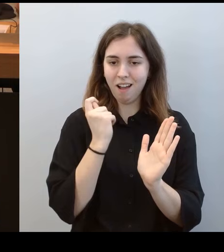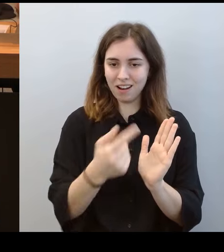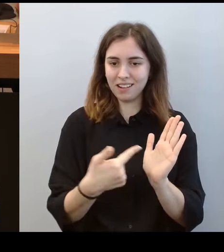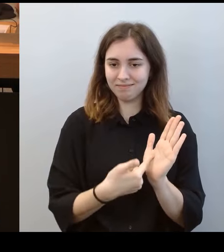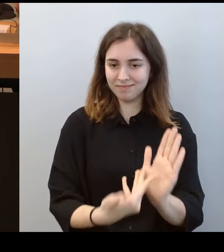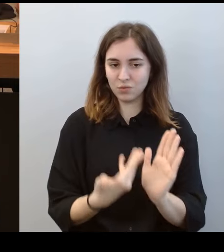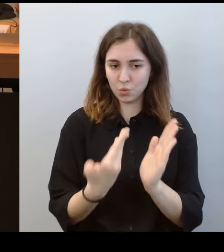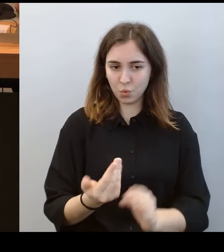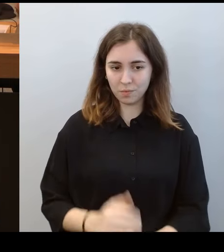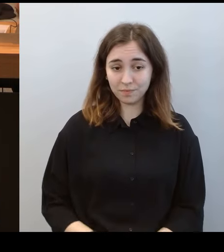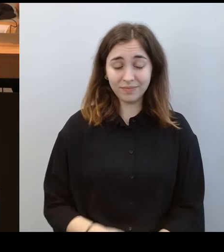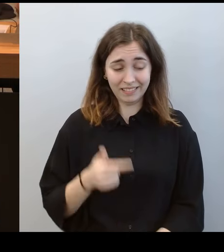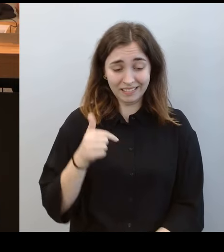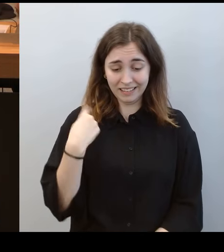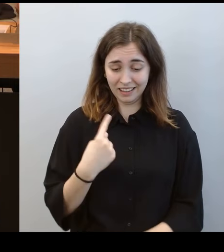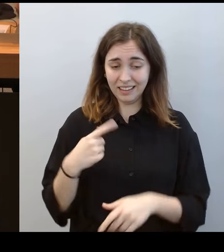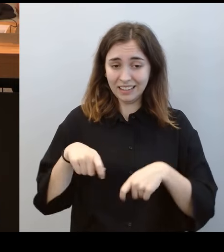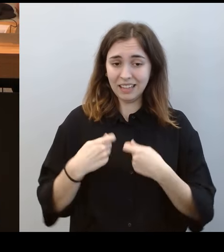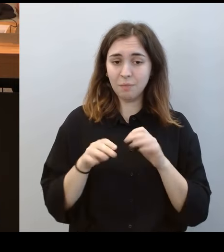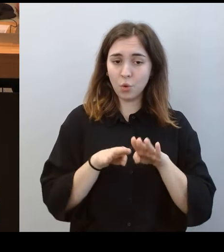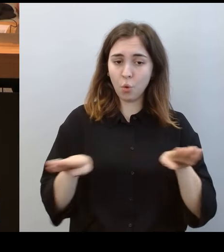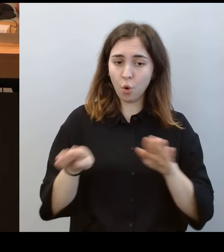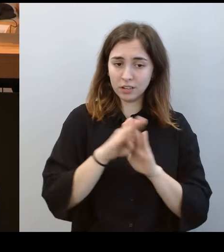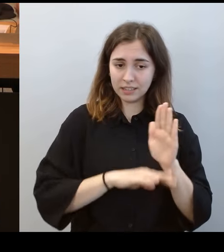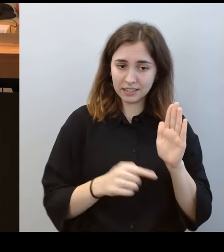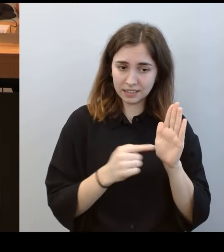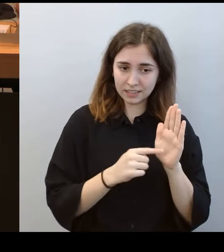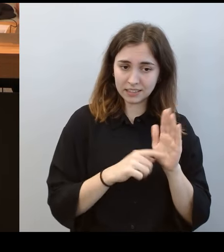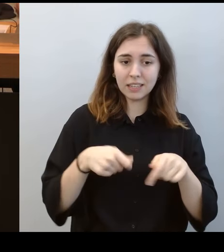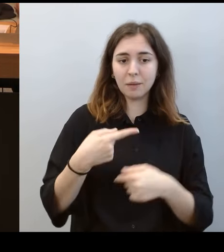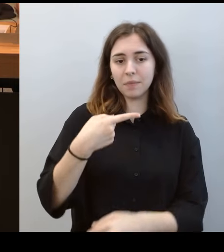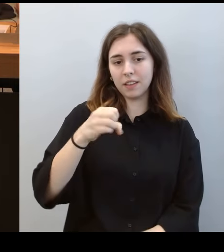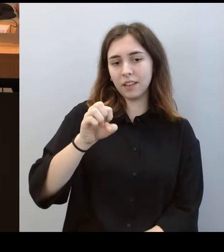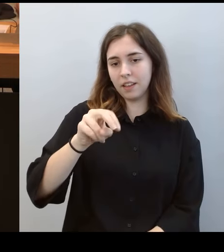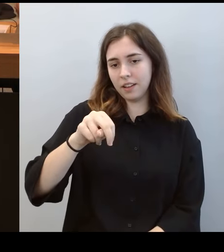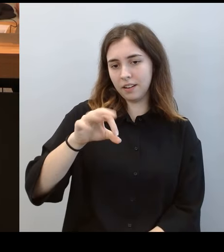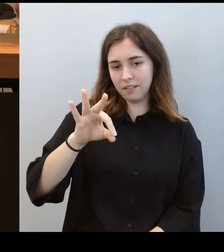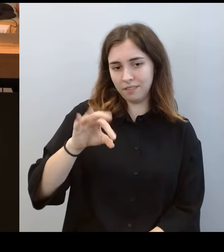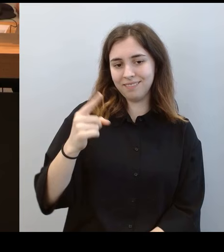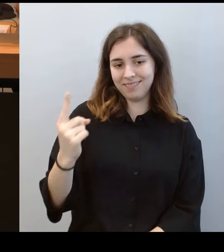Wir haben eine Genfer Flüchtlingskonvention, die gilt. Wir haben eine Europäische Menschenrechtskonvention, die gilt.